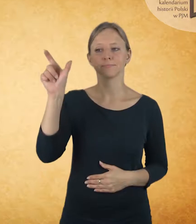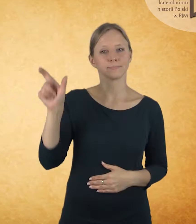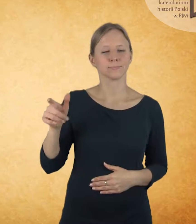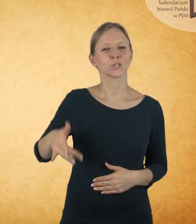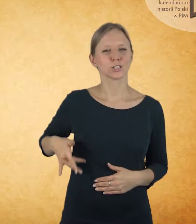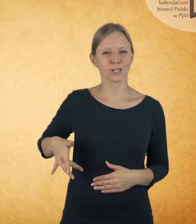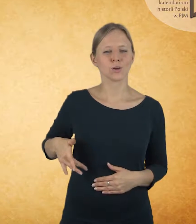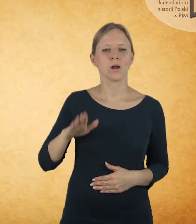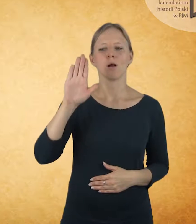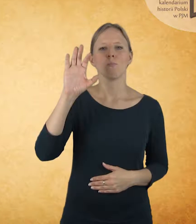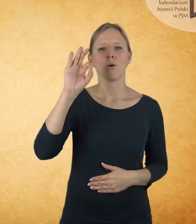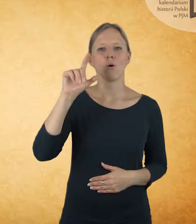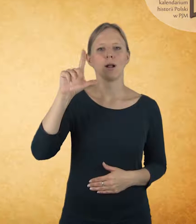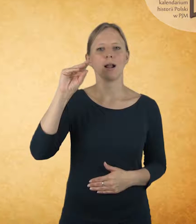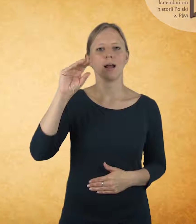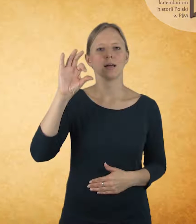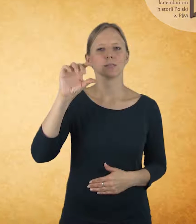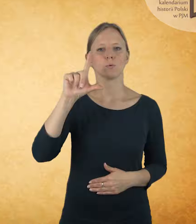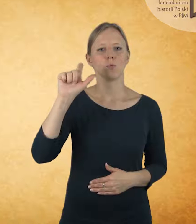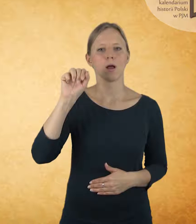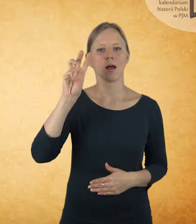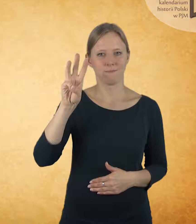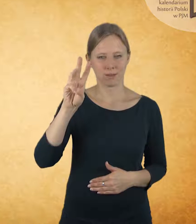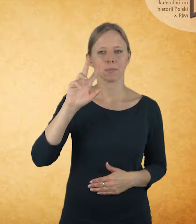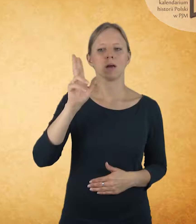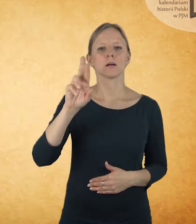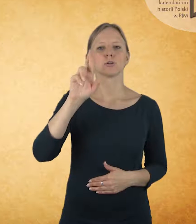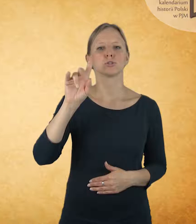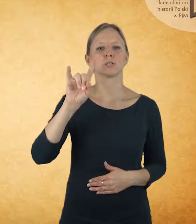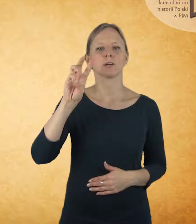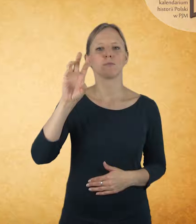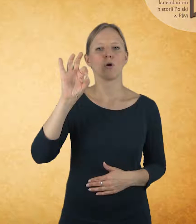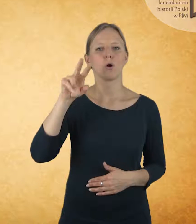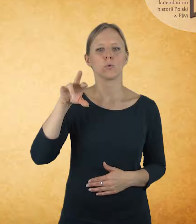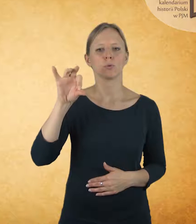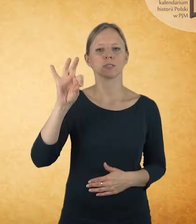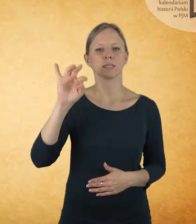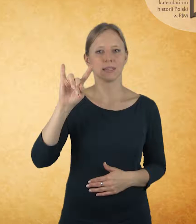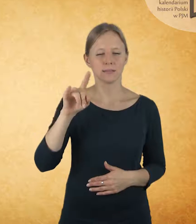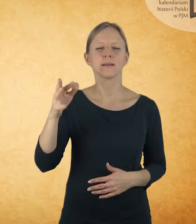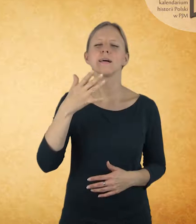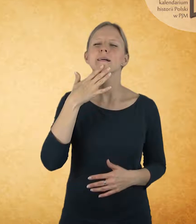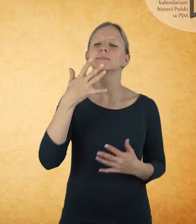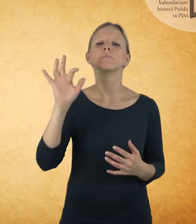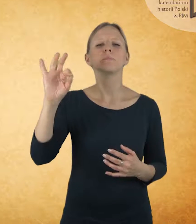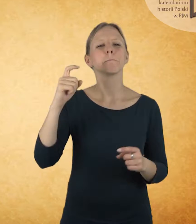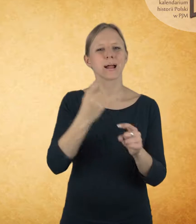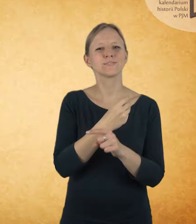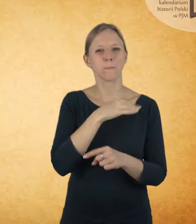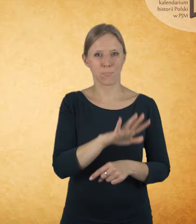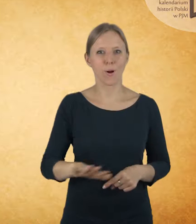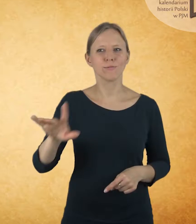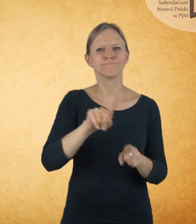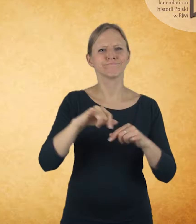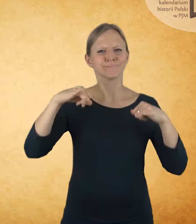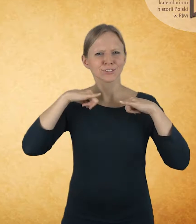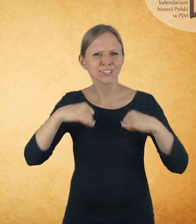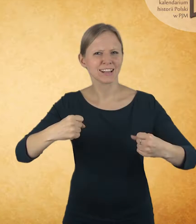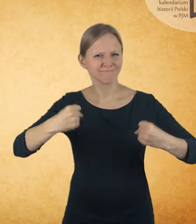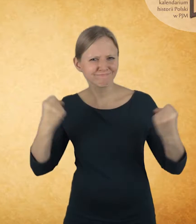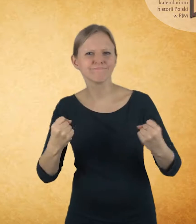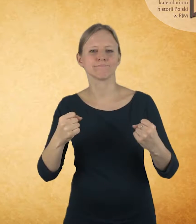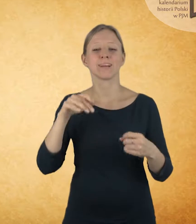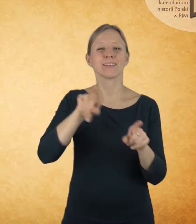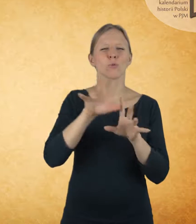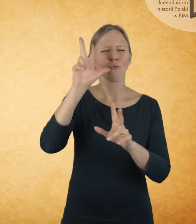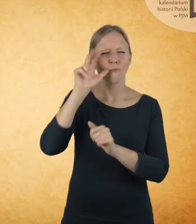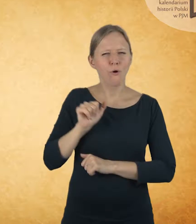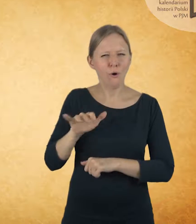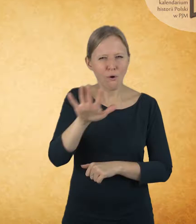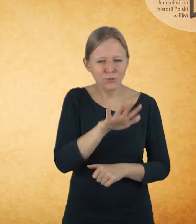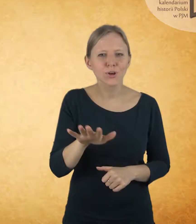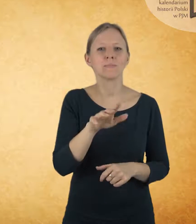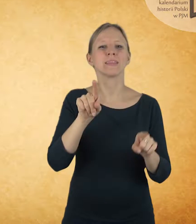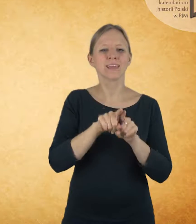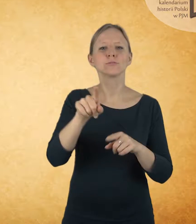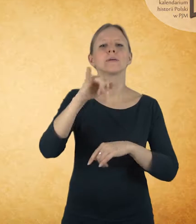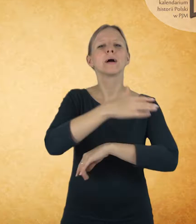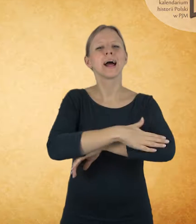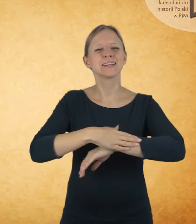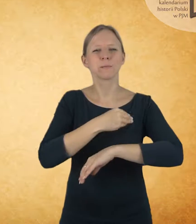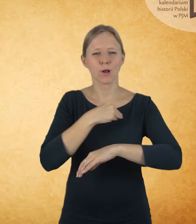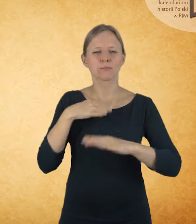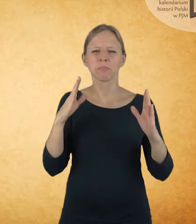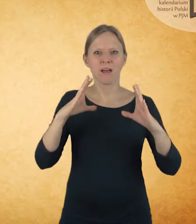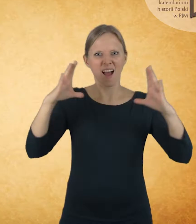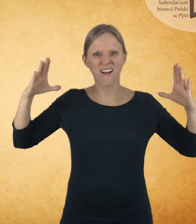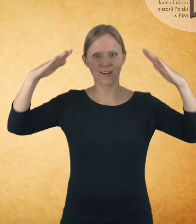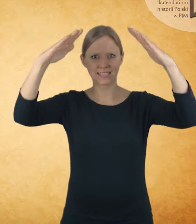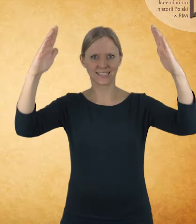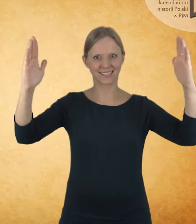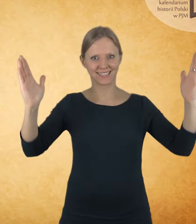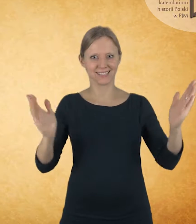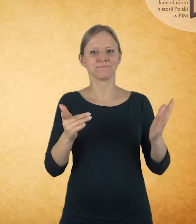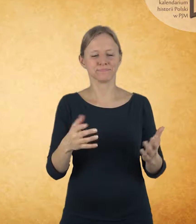Książę Bolesław Krzywousty chciał aby państwo było silne, miało dużo wojska i większe granice.